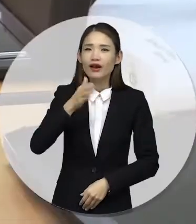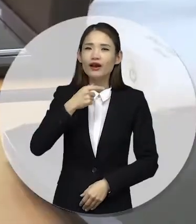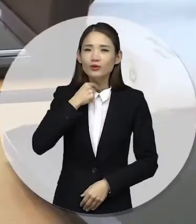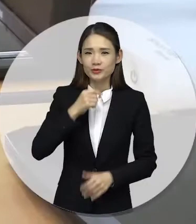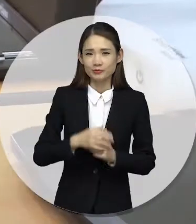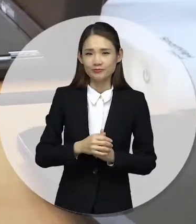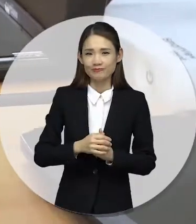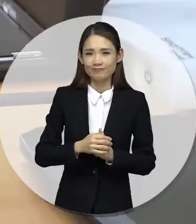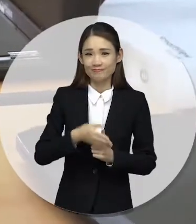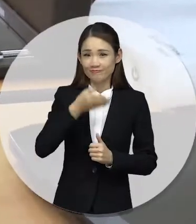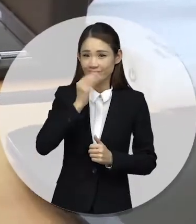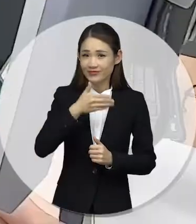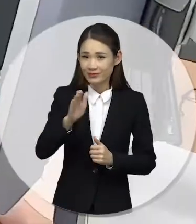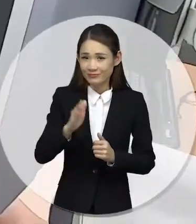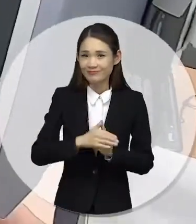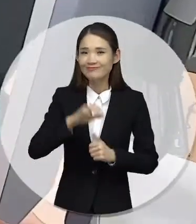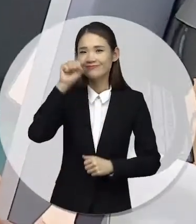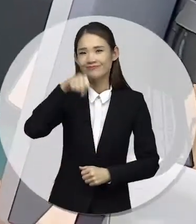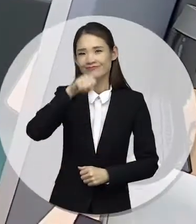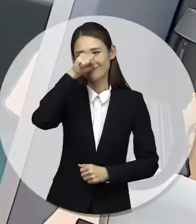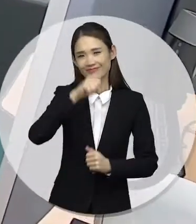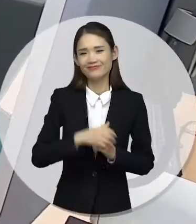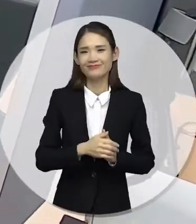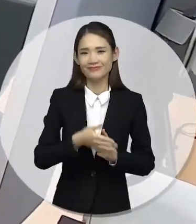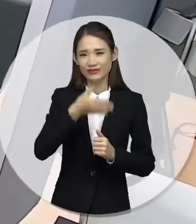김한솔 : 마시러 갈까? 좋아. 마시러 가자, 마시러 가자.